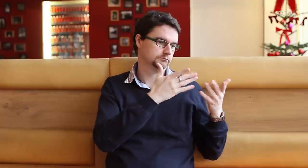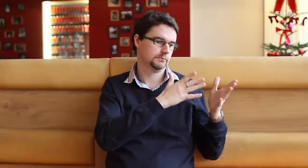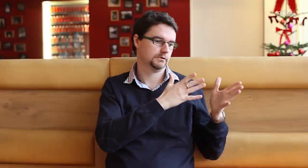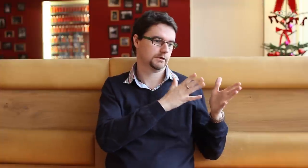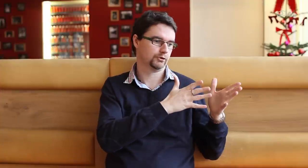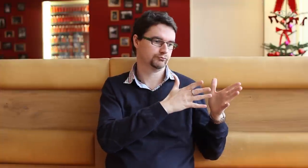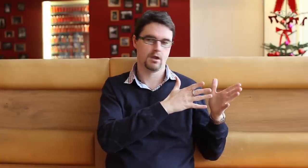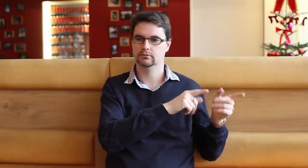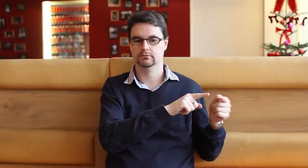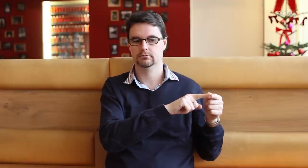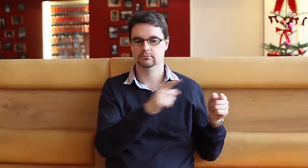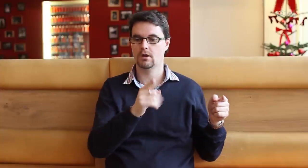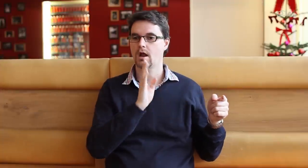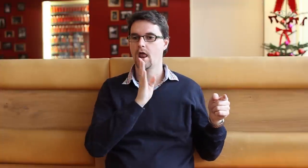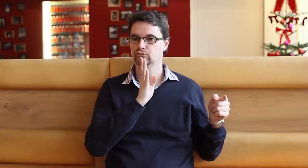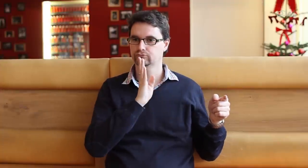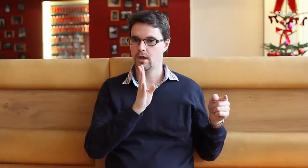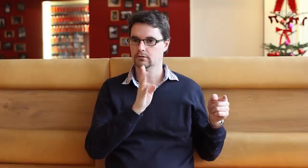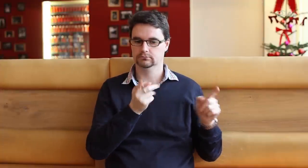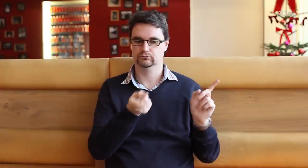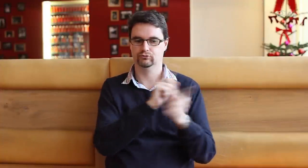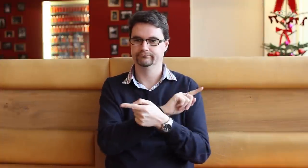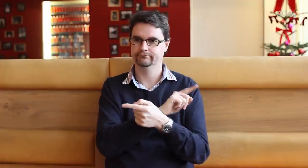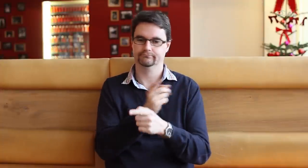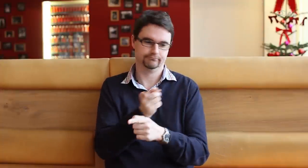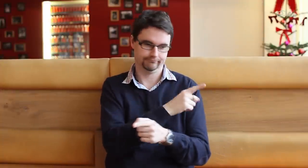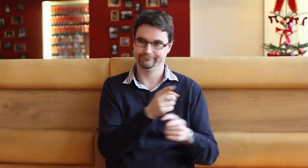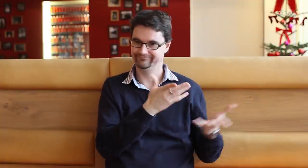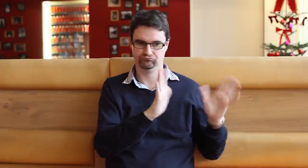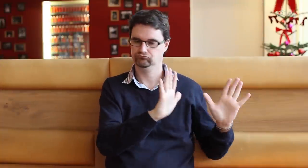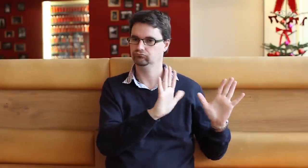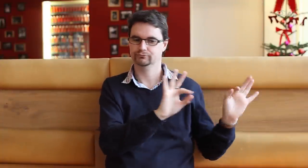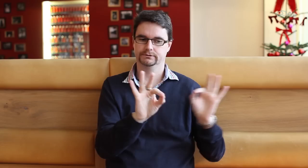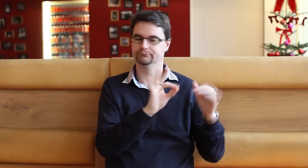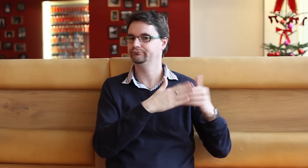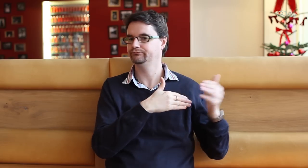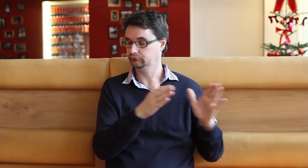sie dolmetschen Gebärdensprache in Lautsprache und umgekehrt. Sie übersetzen dabei nur neutral.